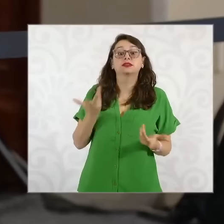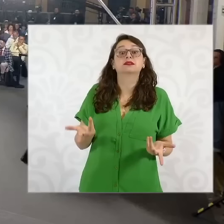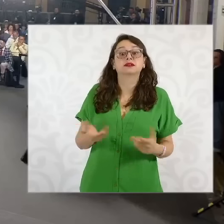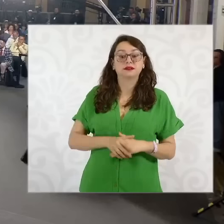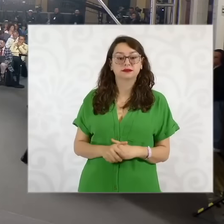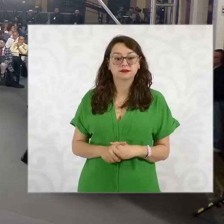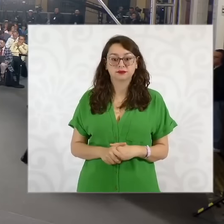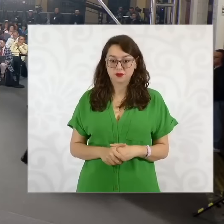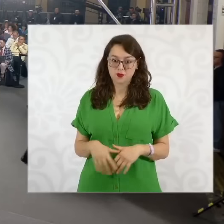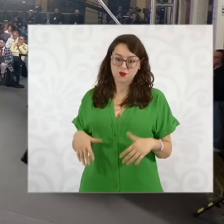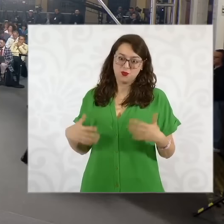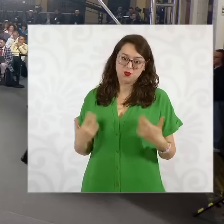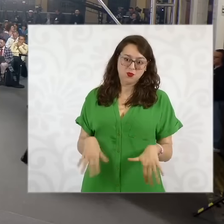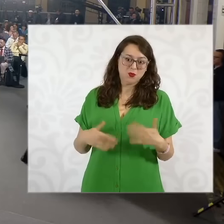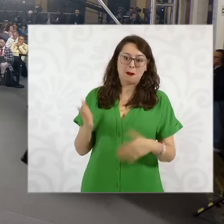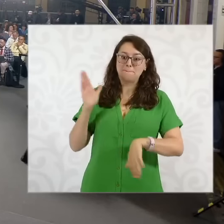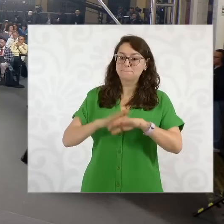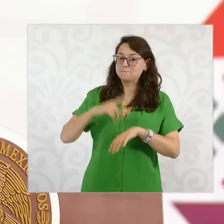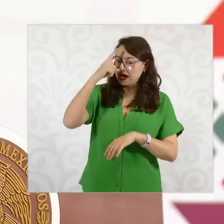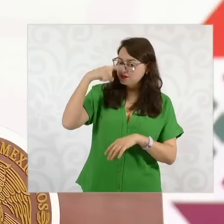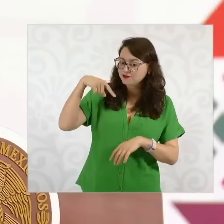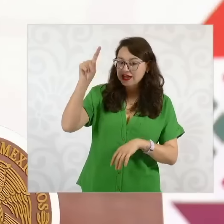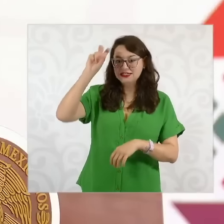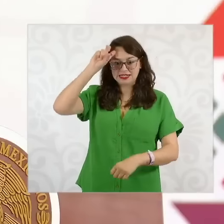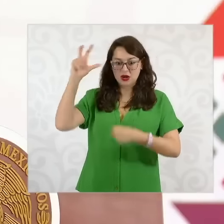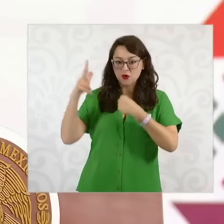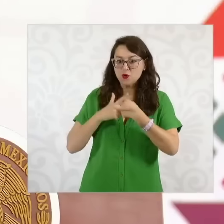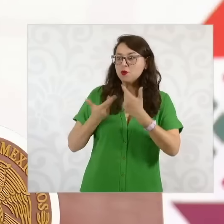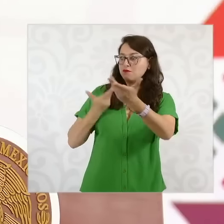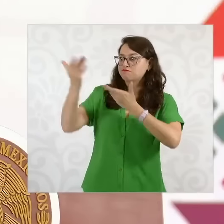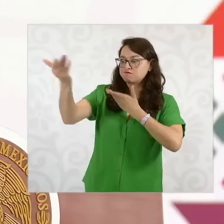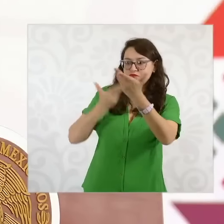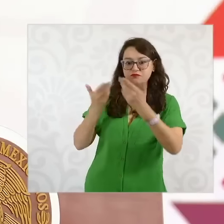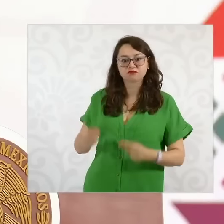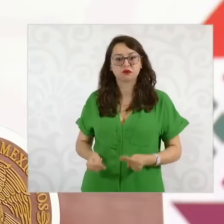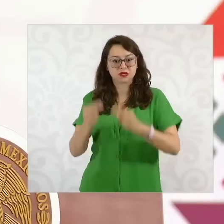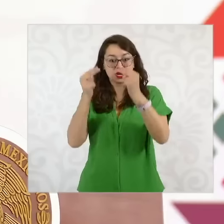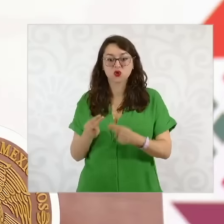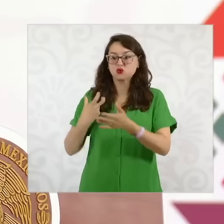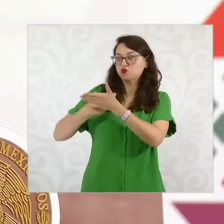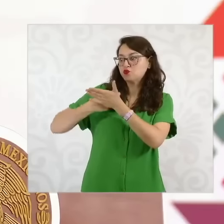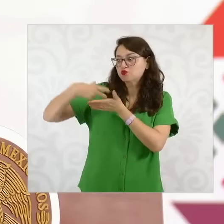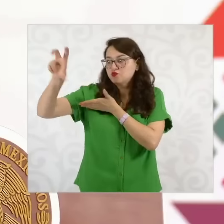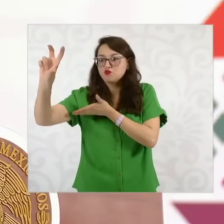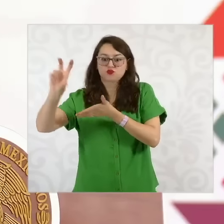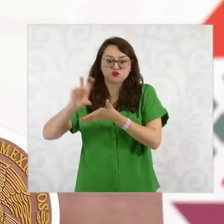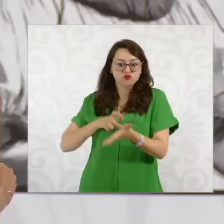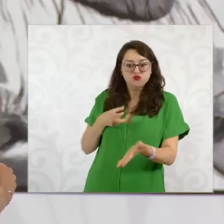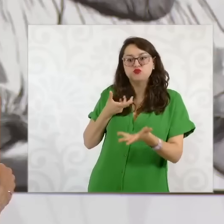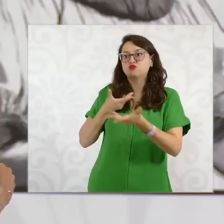Bueno, facilita inversiones, facilita exportación de productos mexicanos Europa y garantiza nuevos